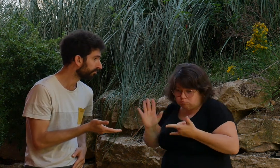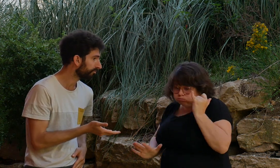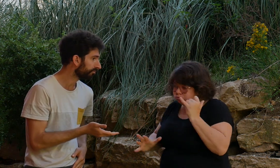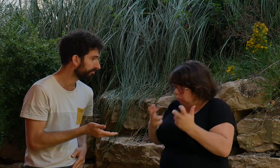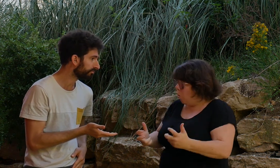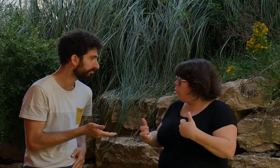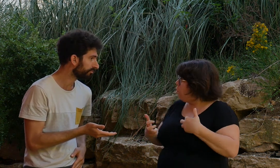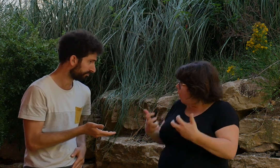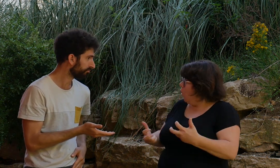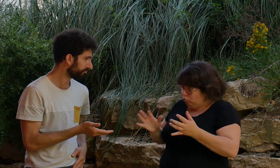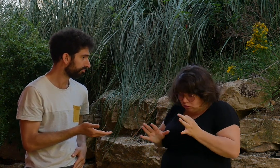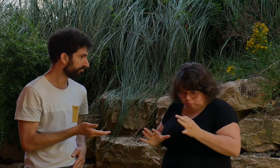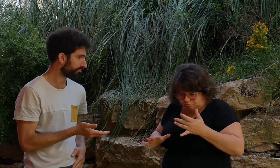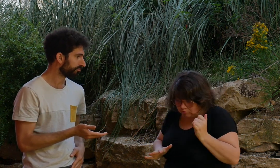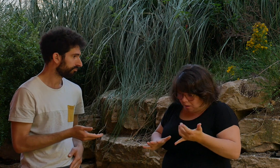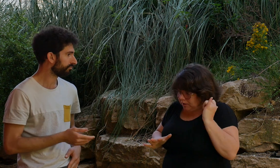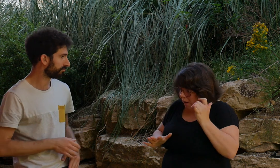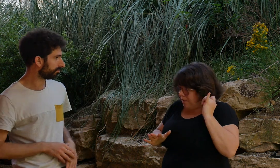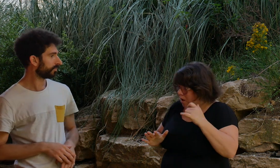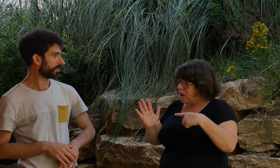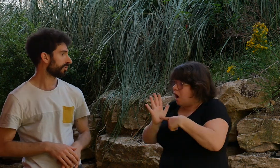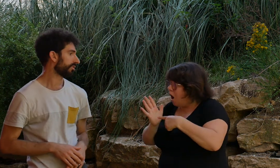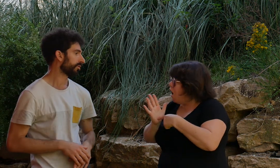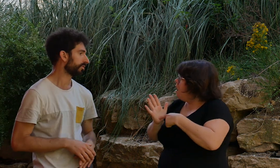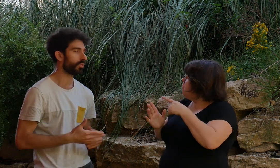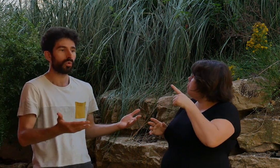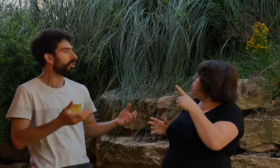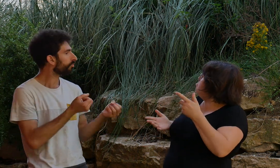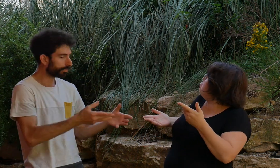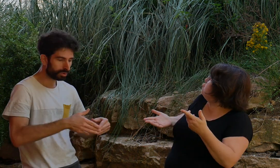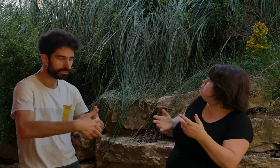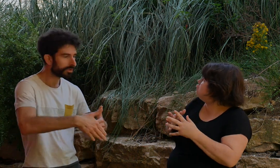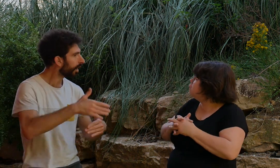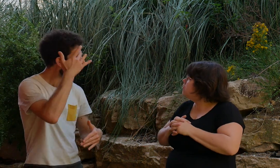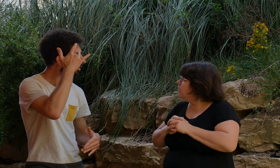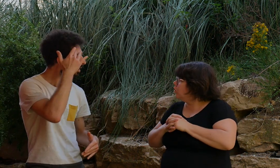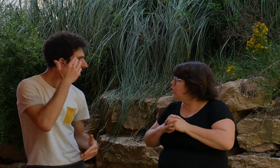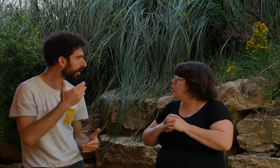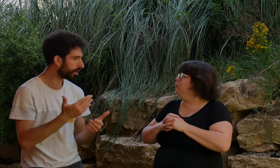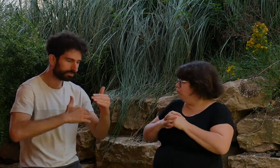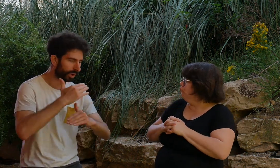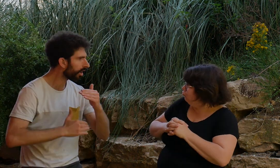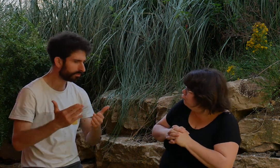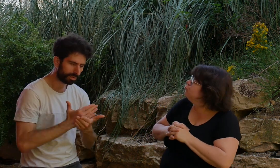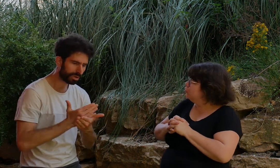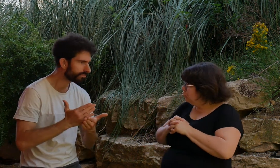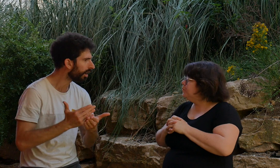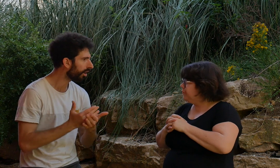Oh oui, je suis partante, j'en suis ! Mais quand ? Je te propose, pendant l'été, de préparer le programme